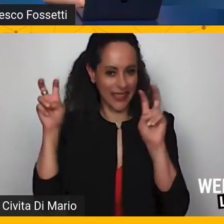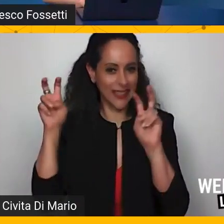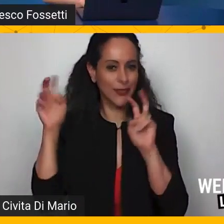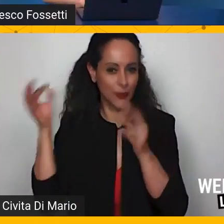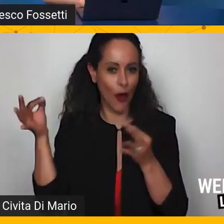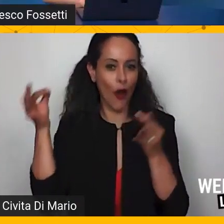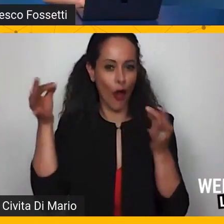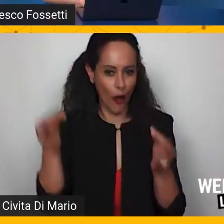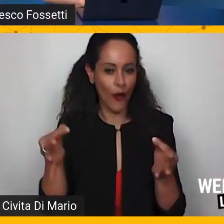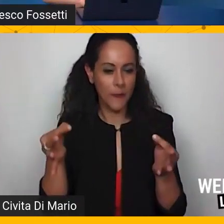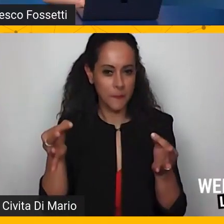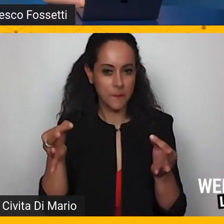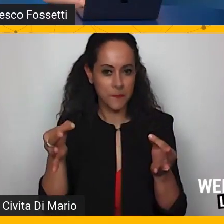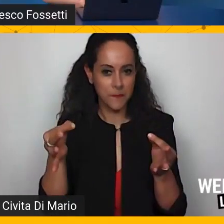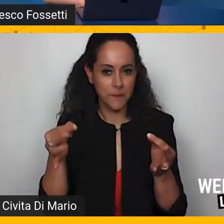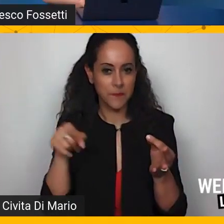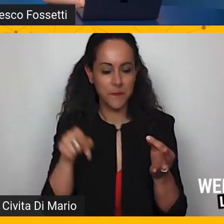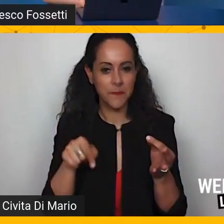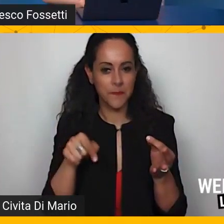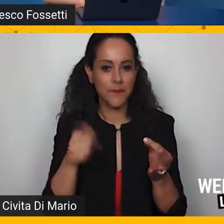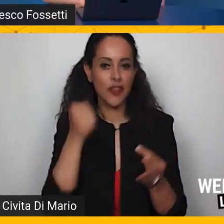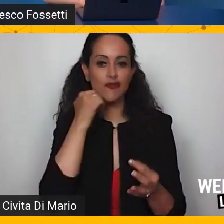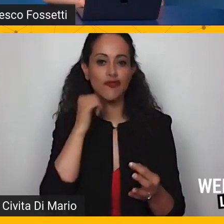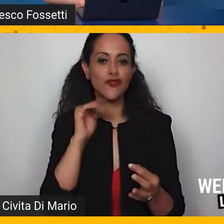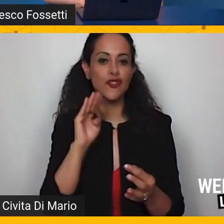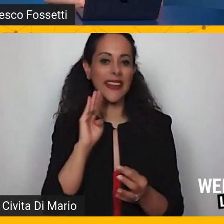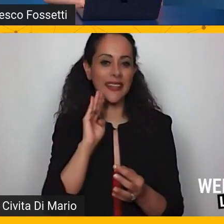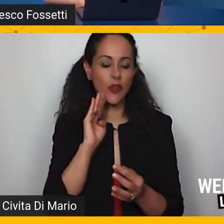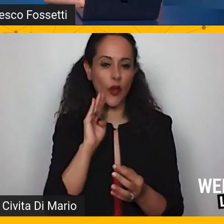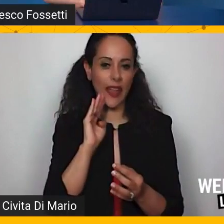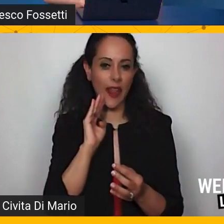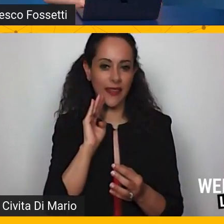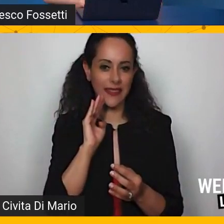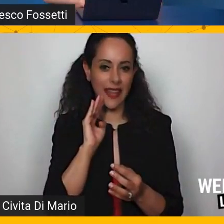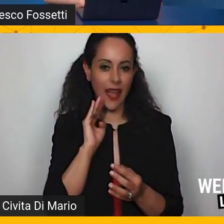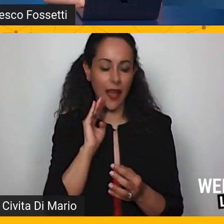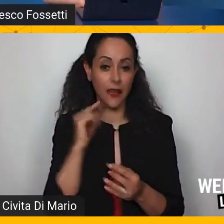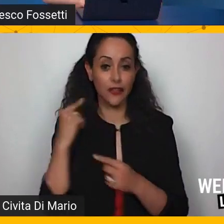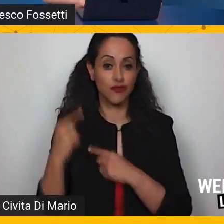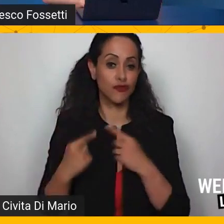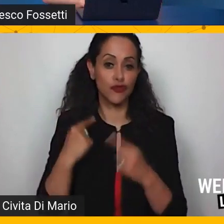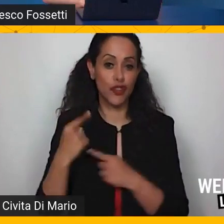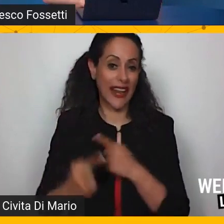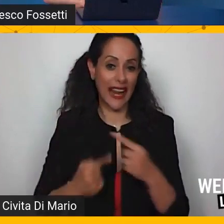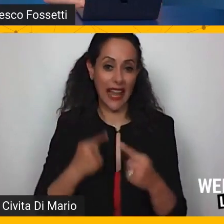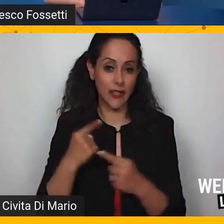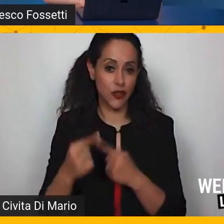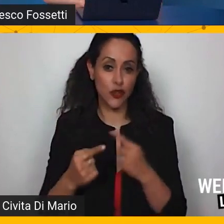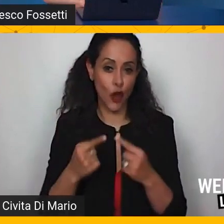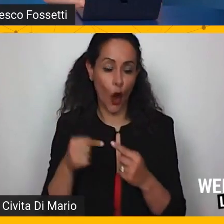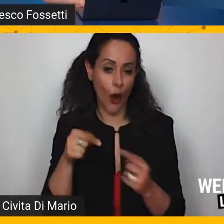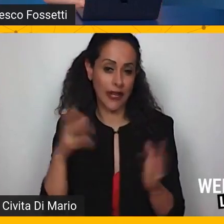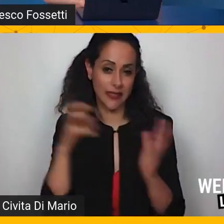quel libro che ha segnato veramente ehm la genitorialità